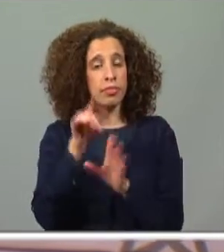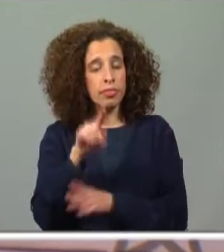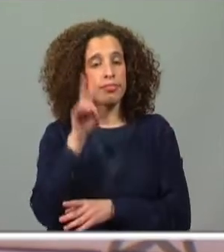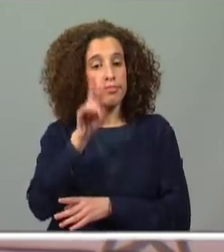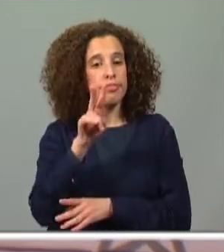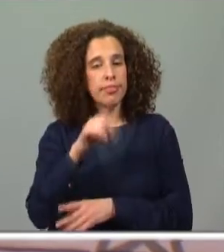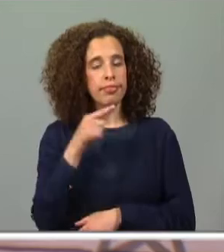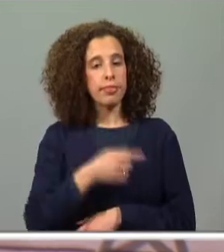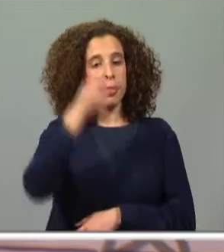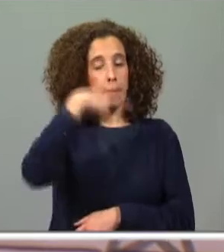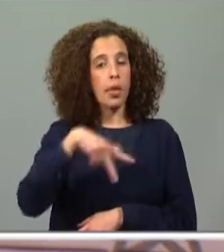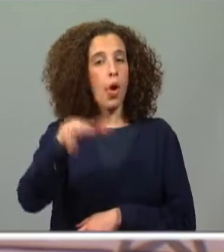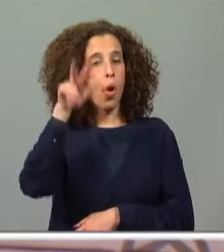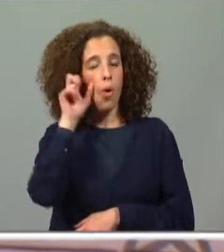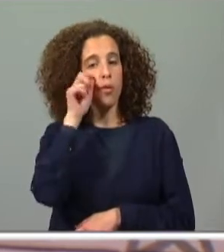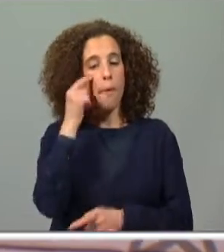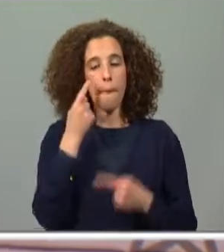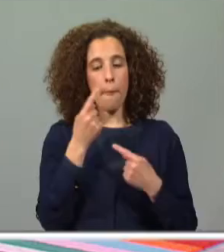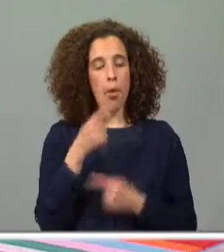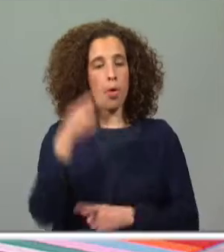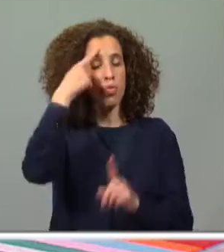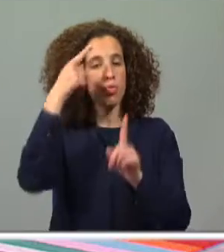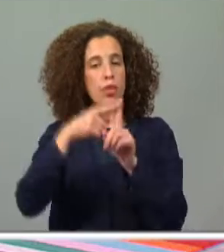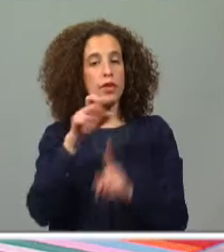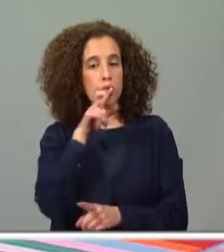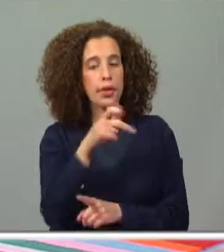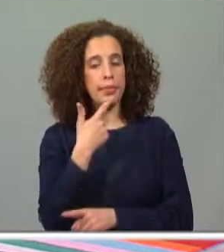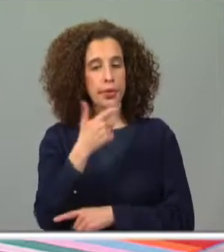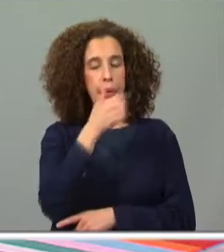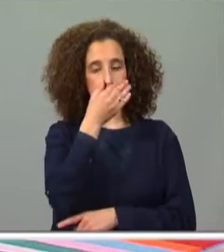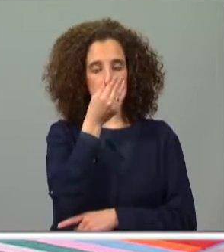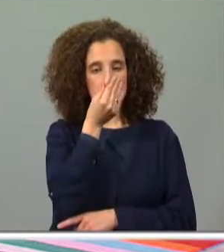conto houve então procurando responder a estas questões 故事有然後試圖回答那些問題